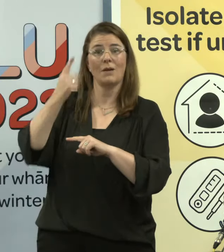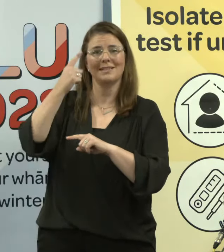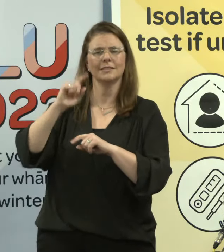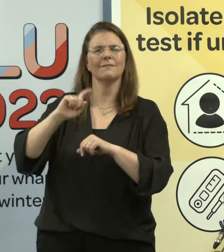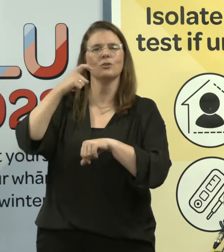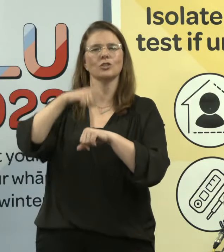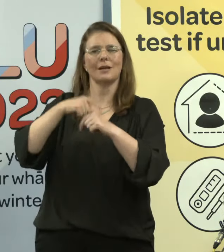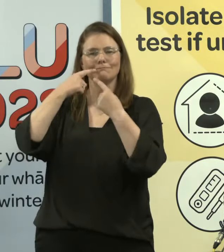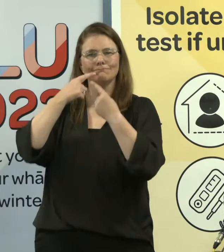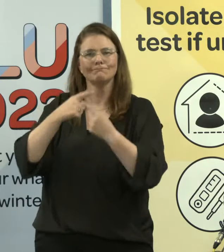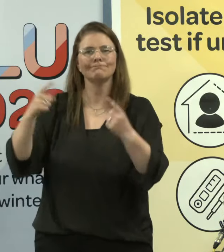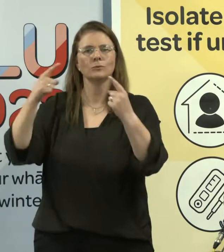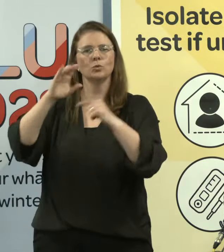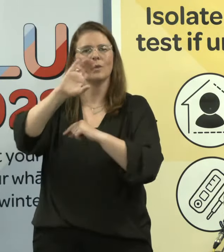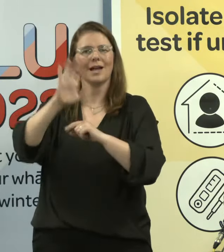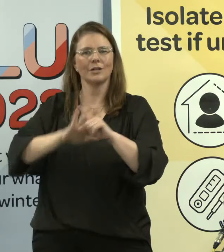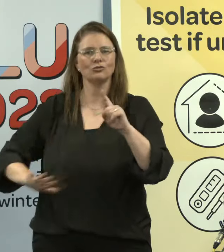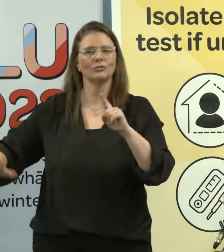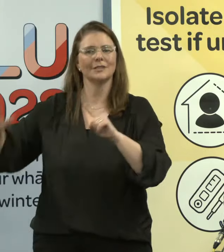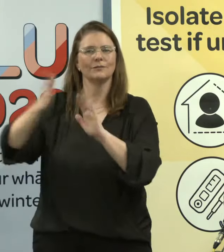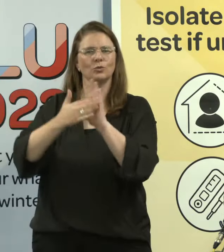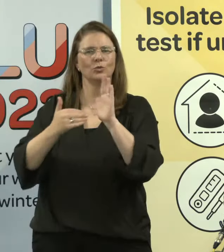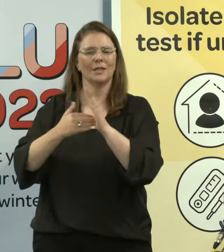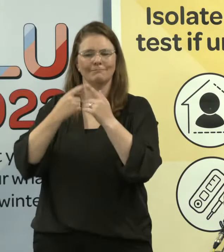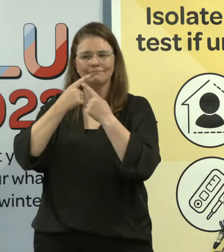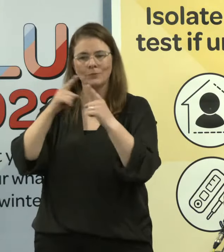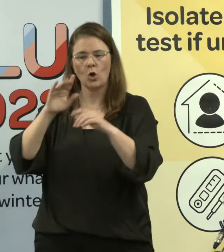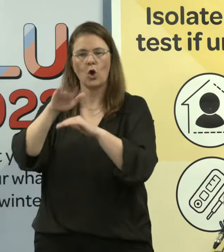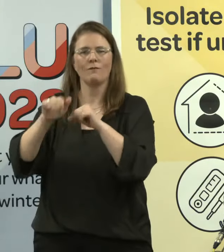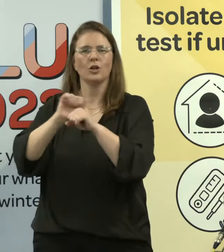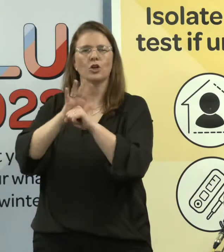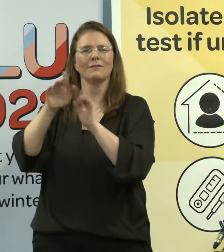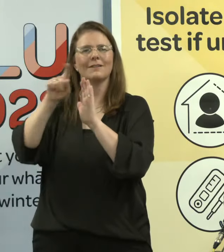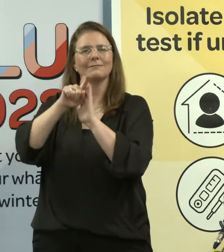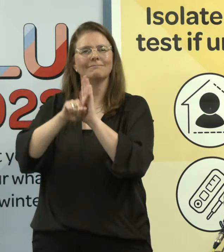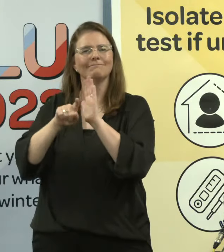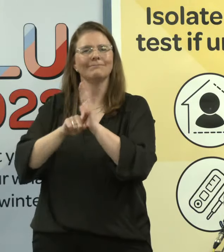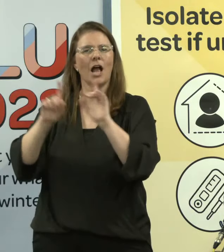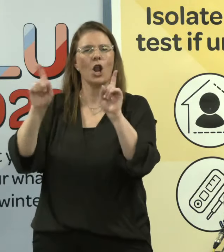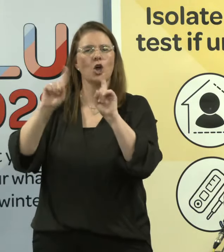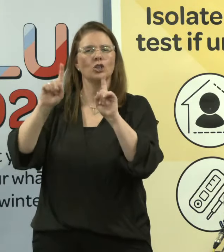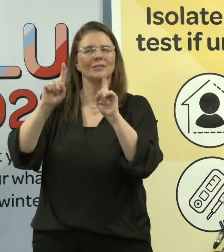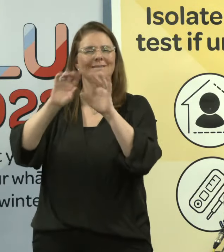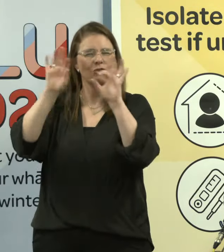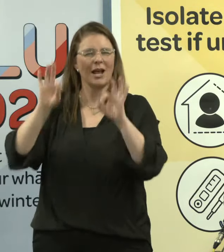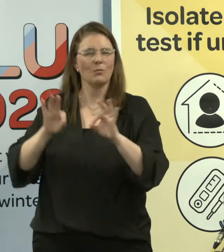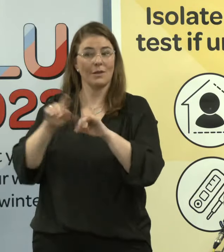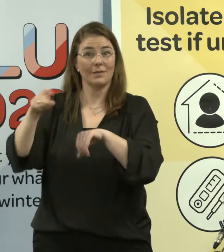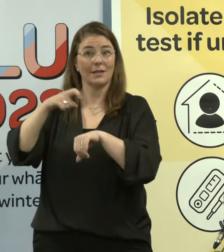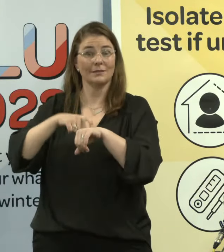katoa me ahau, Ko te whakaaro i